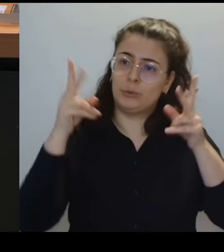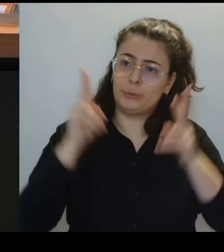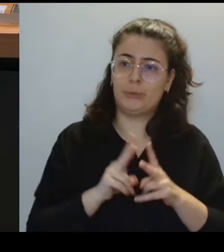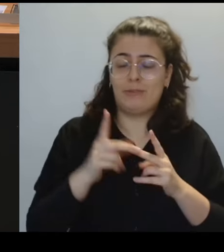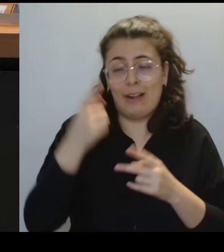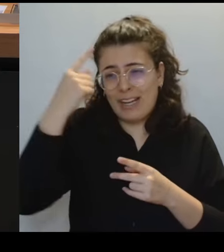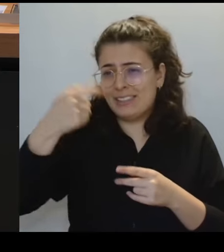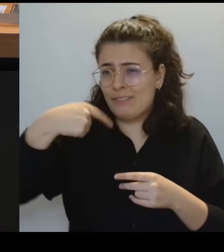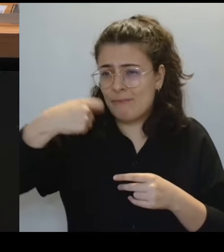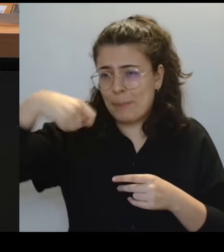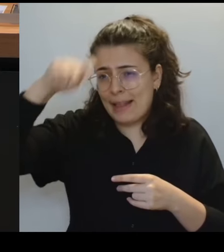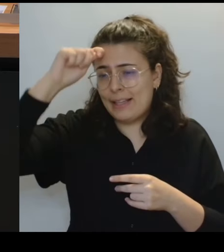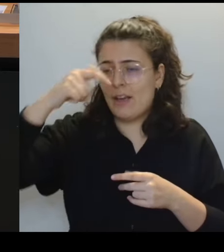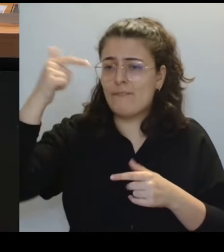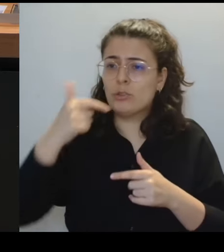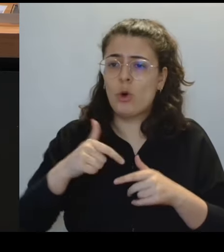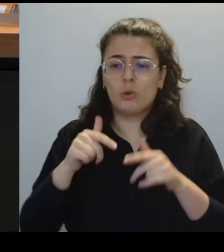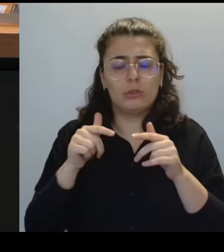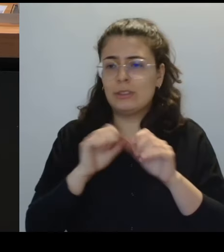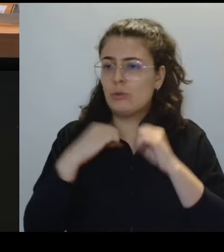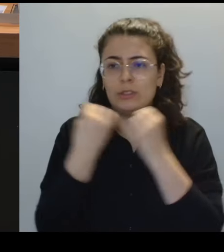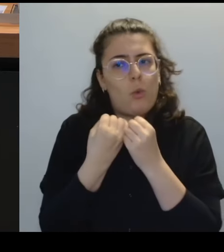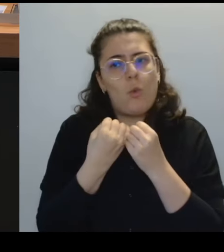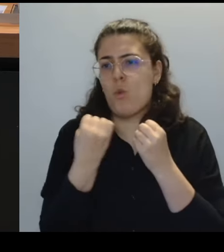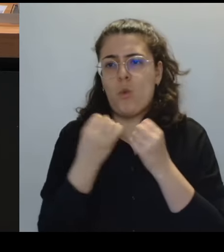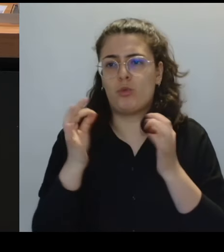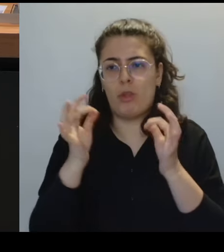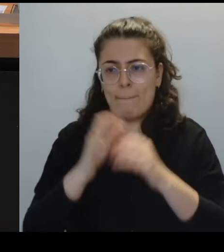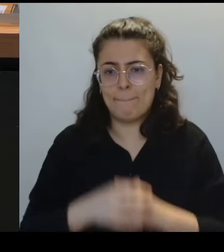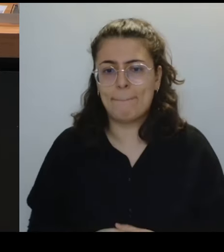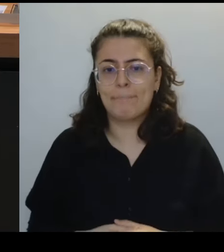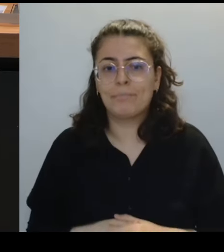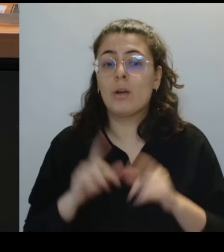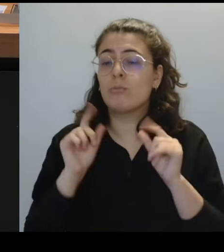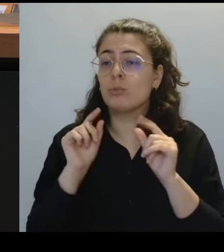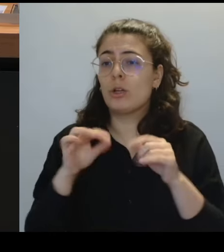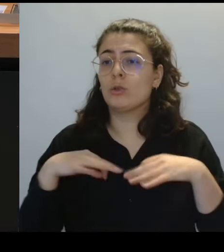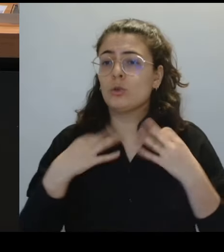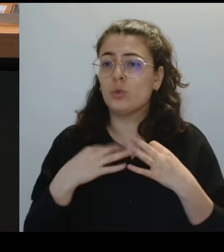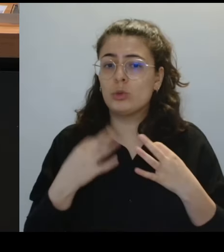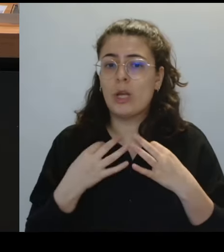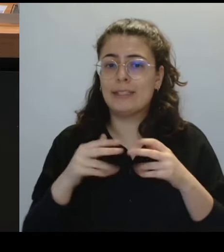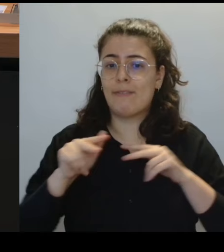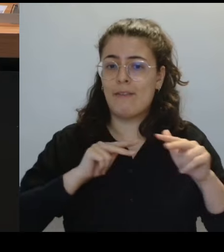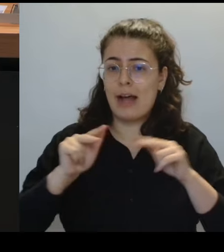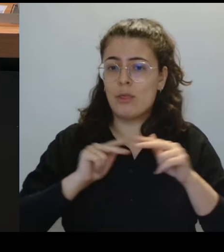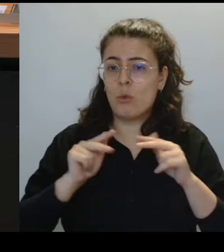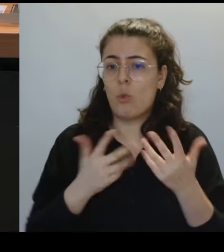Die Gesundheitsverwaltung muss also das Programm, statt es vielleicht in Zukunft zu kürzen, weiter umsetzen.